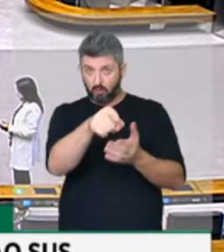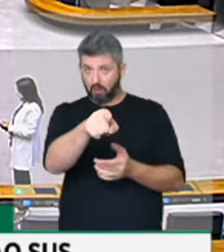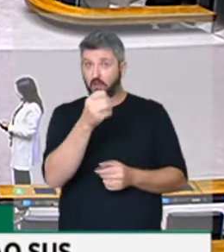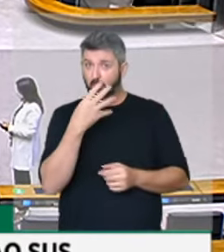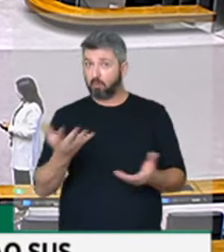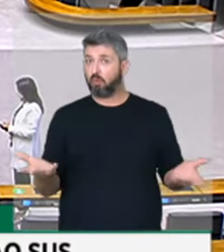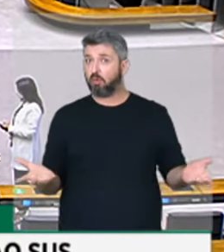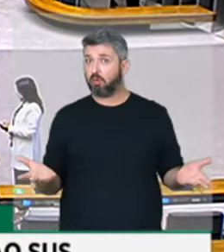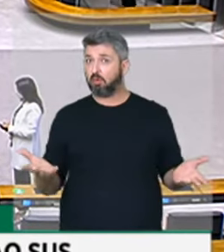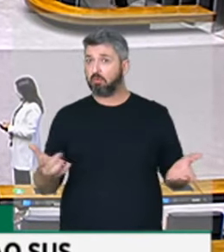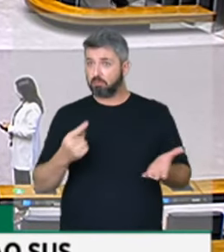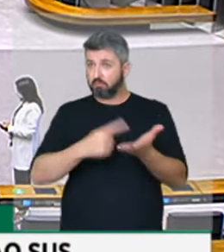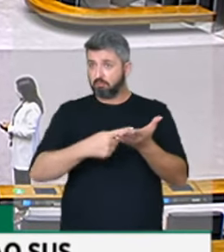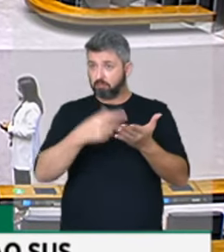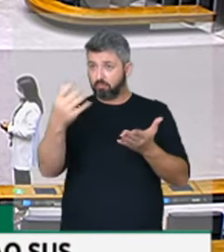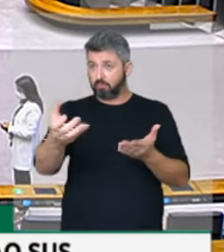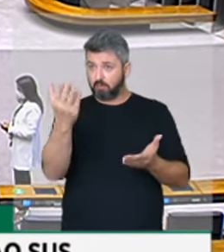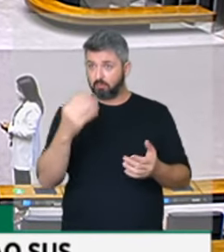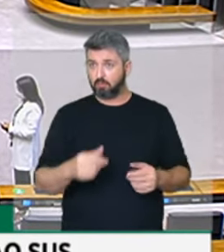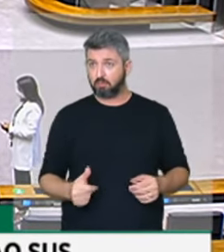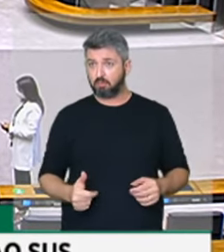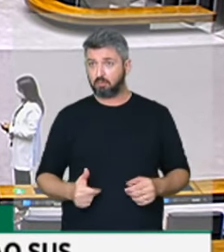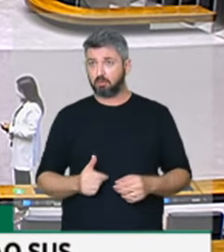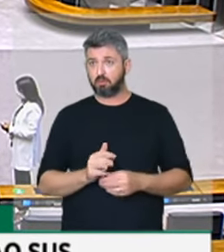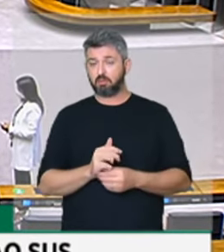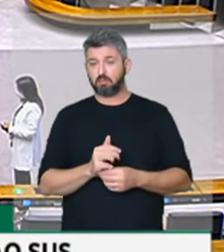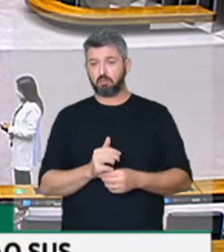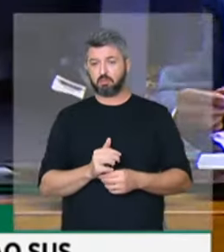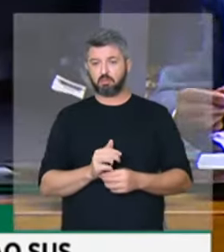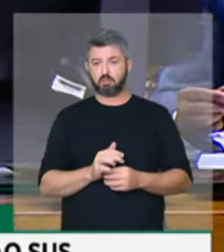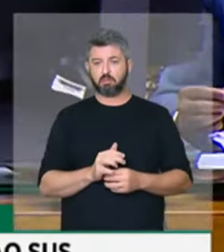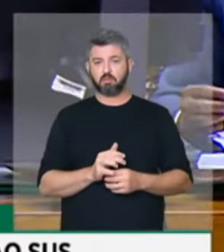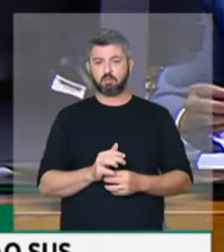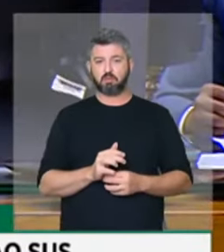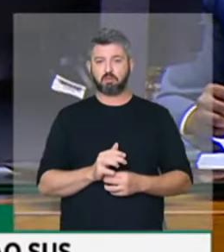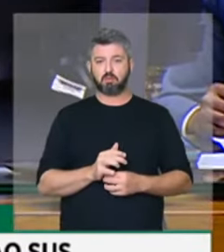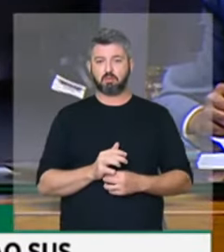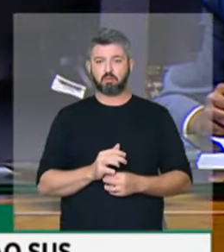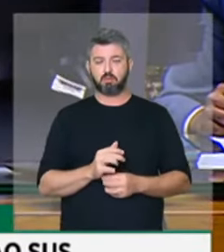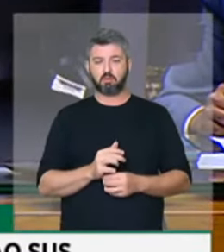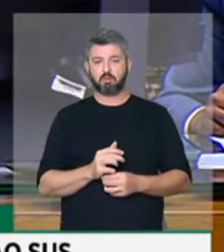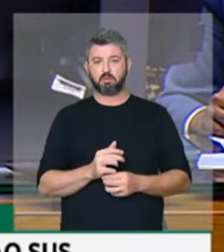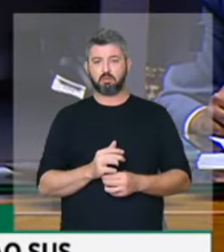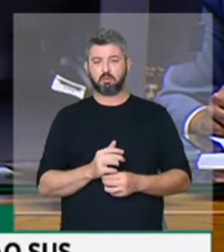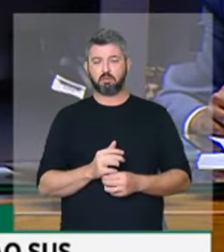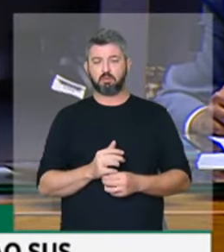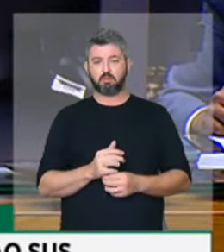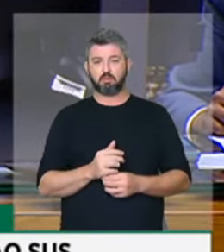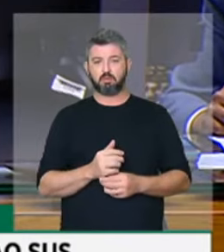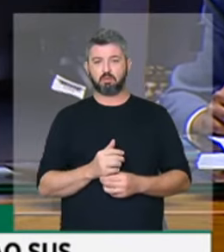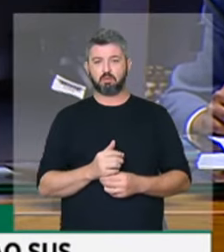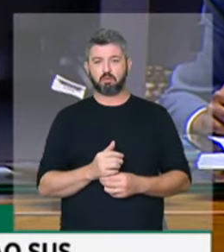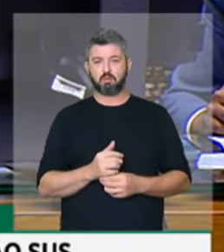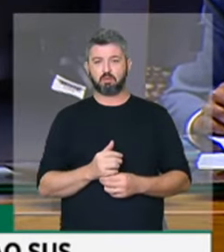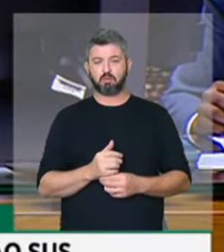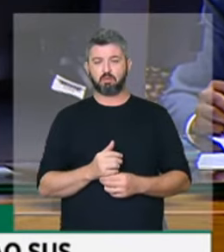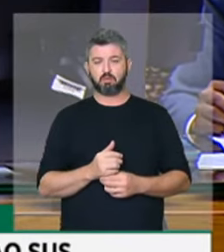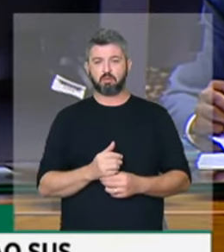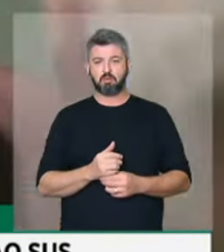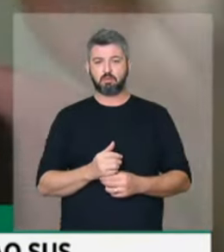FECHAR ISSO AÍ . -- [PRESIDENTE]: COMO ORIENTA PSD? -- [DEPUTADO]: PRESIDENTE, AUTOR DO PROJETO DE LEI APRESENTOU PROPOSTA DE CONSTRUÇÃO DE ACORDO, PRESIDENTE.